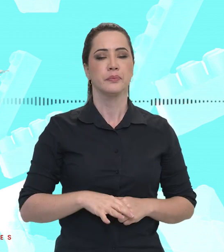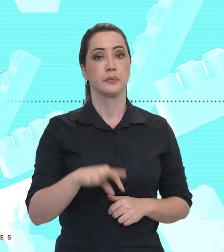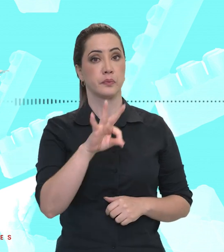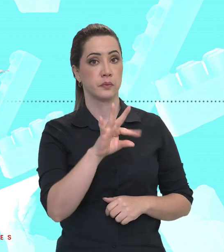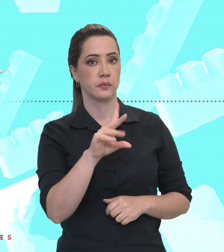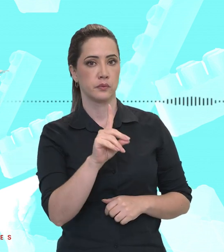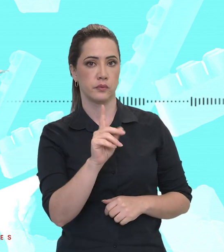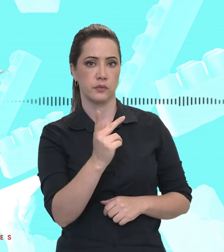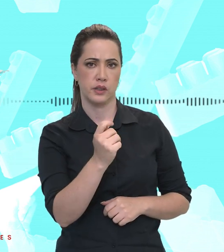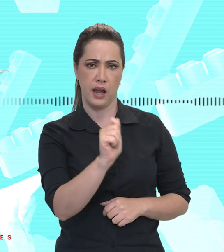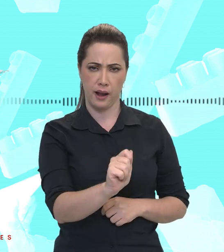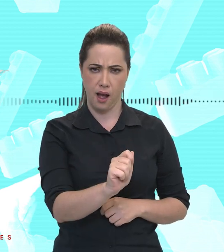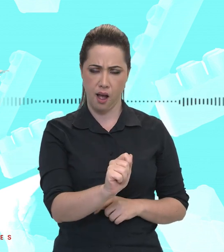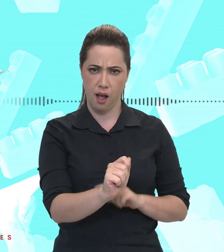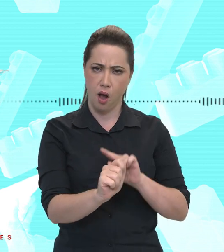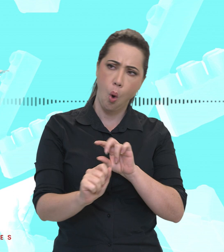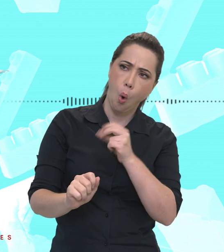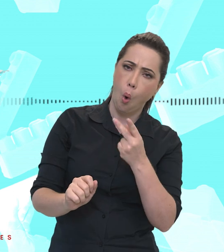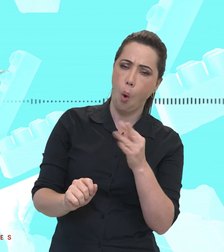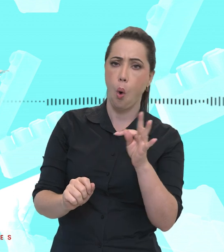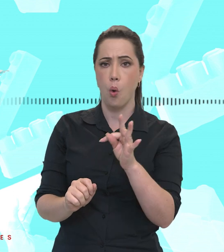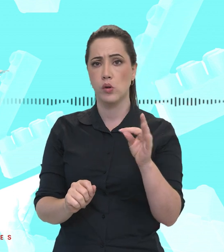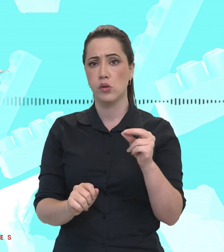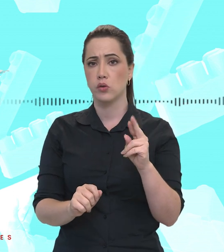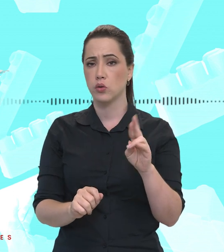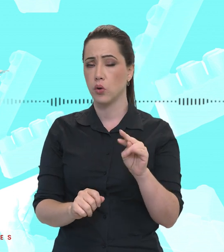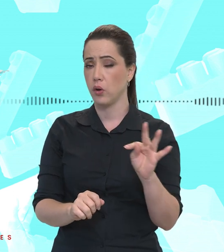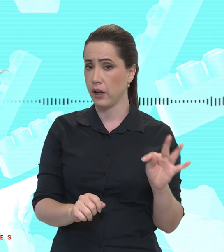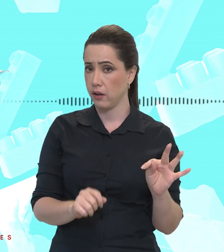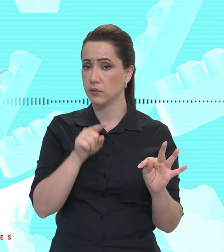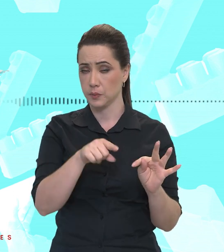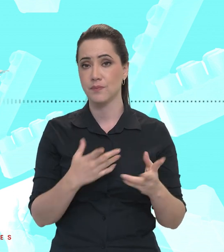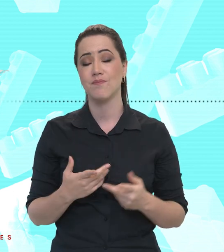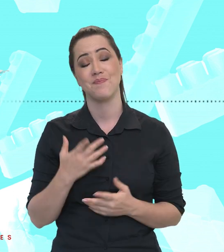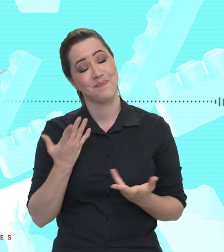[Patricia] TDAH? Mas não era Tourette? Na verdade, além de Fábio ser um marido e pai